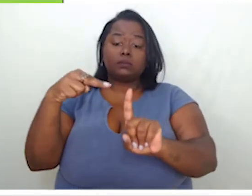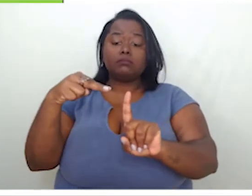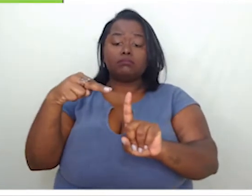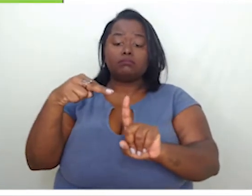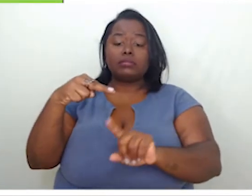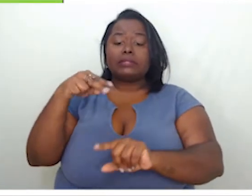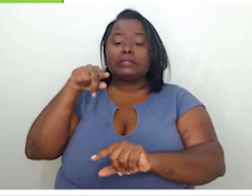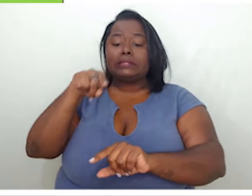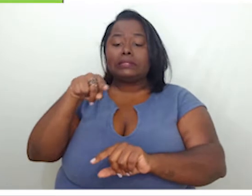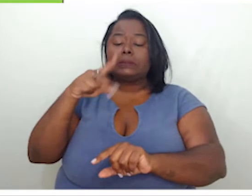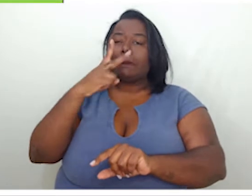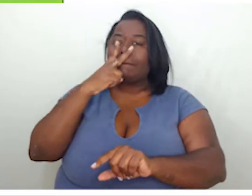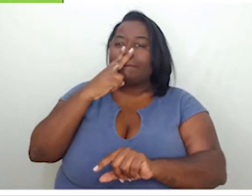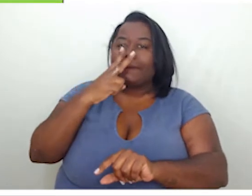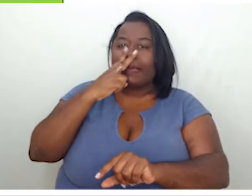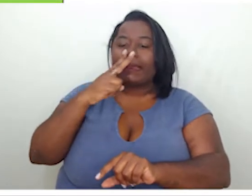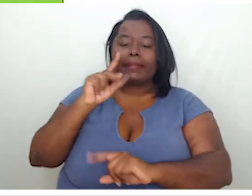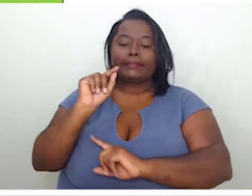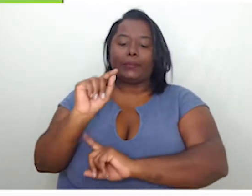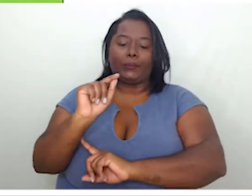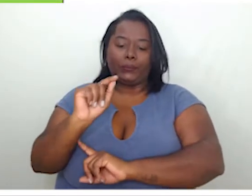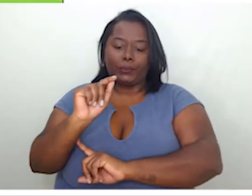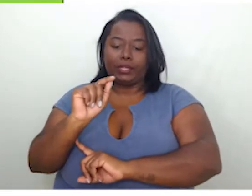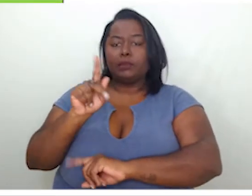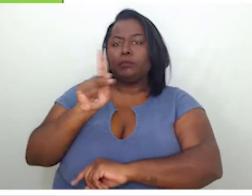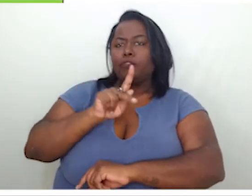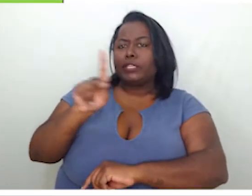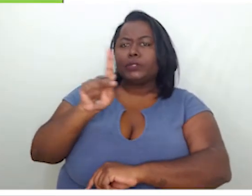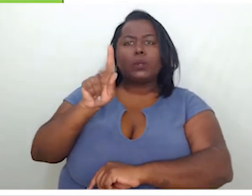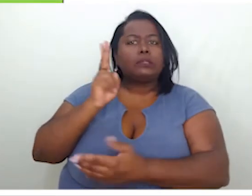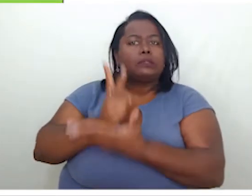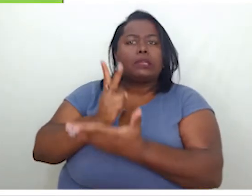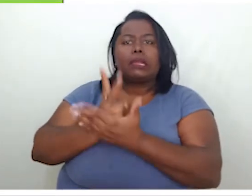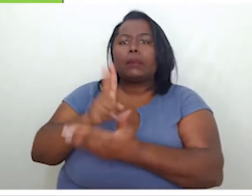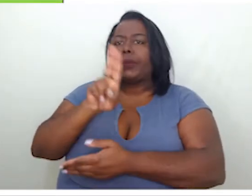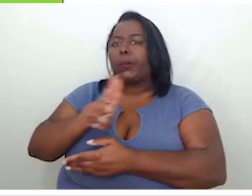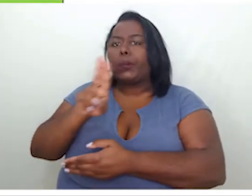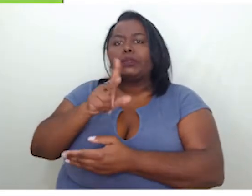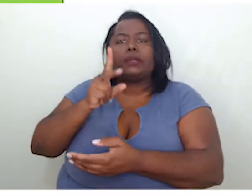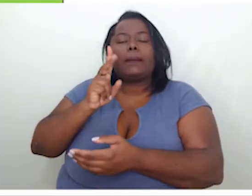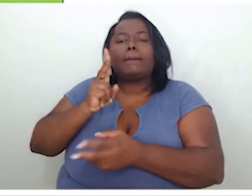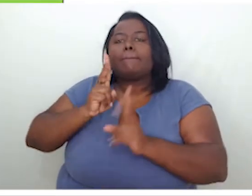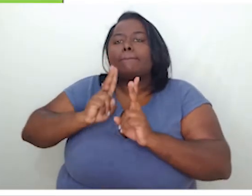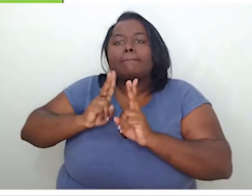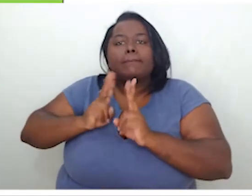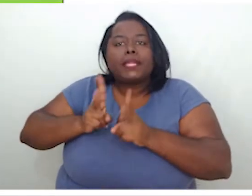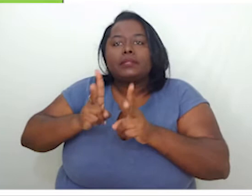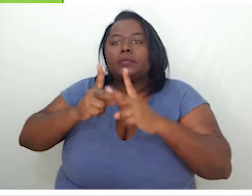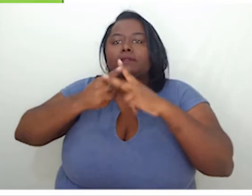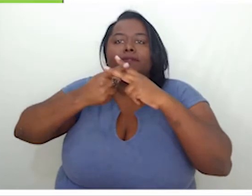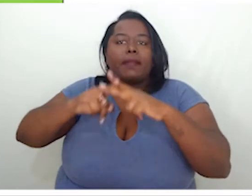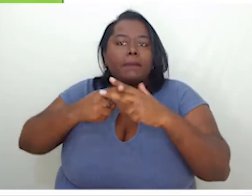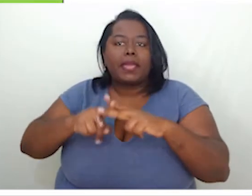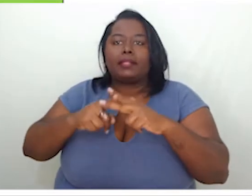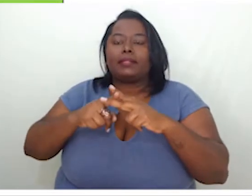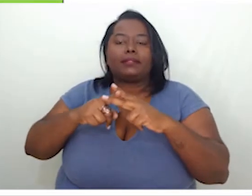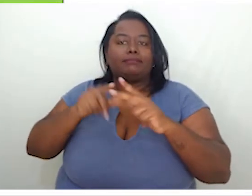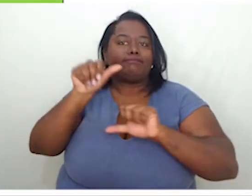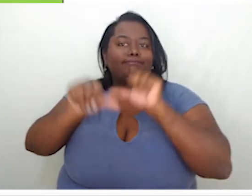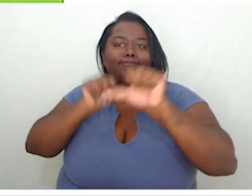los profesores estén utilizando las mismas herramientas y que no haya variedad en eso y, después de la conclusión del curso,